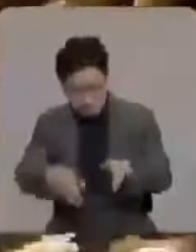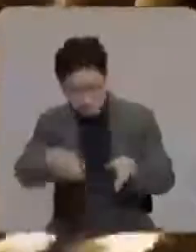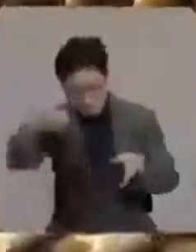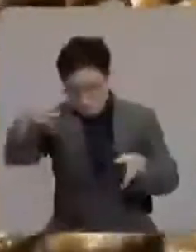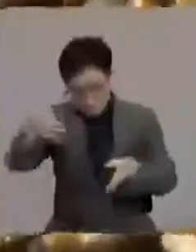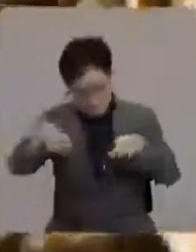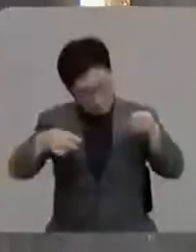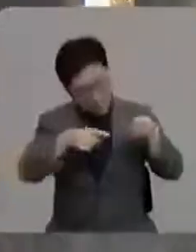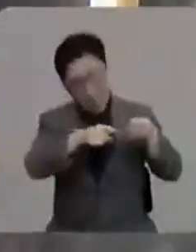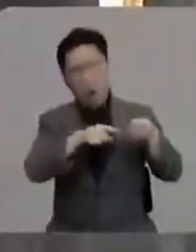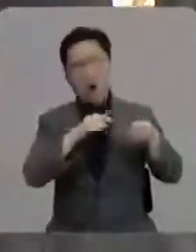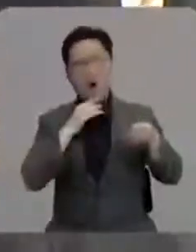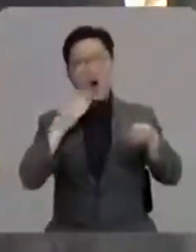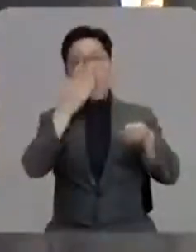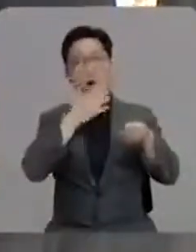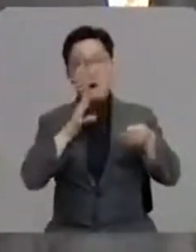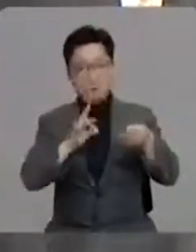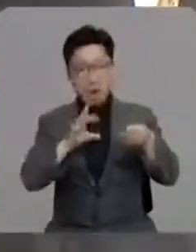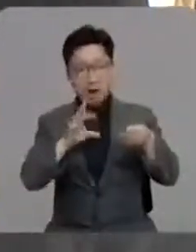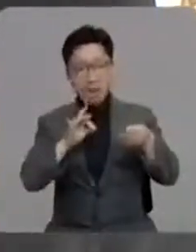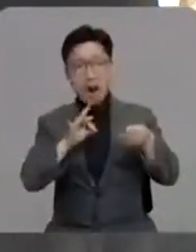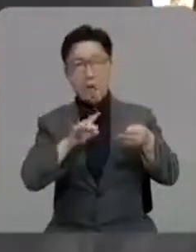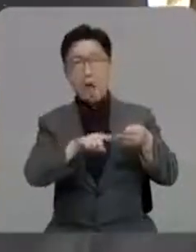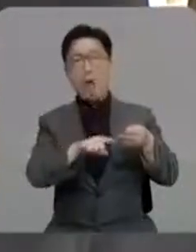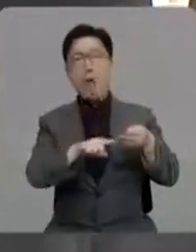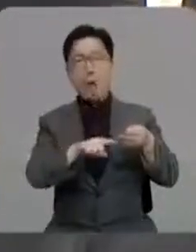을 보면서 금세 체험의 재미에 푹 빠져듭니다.